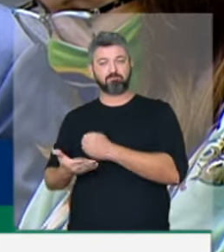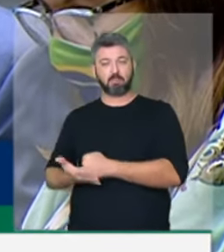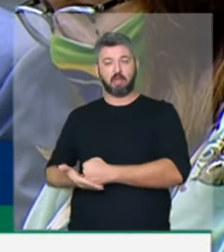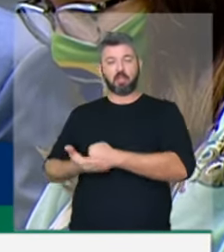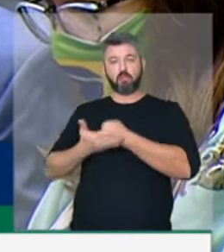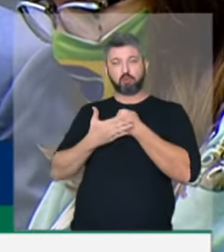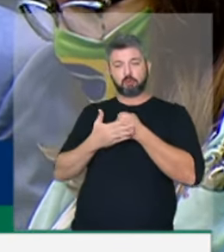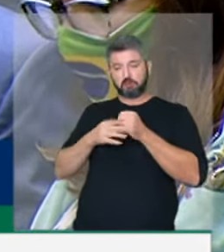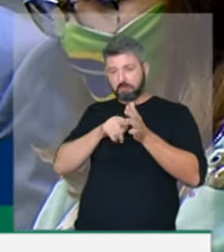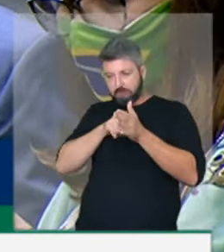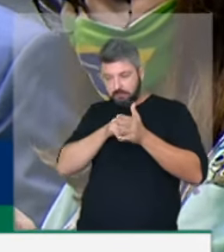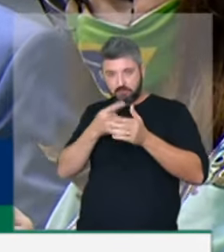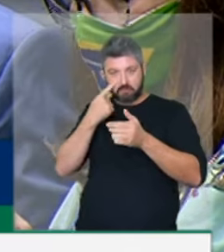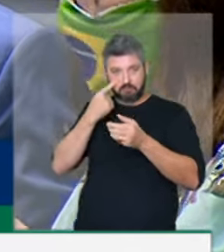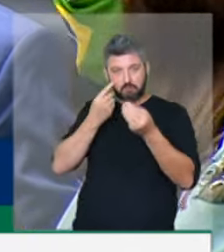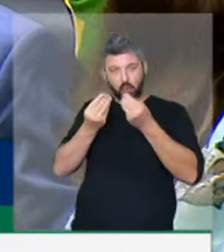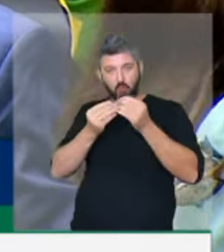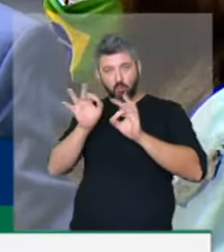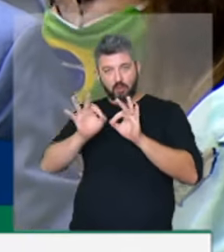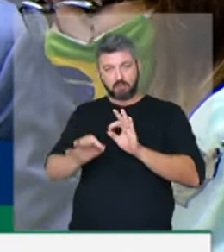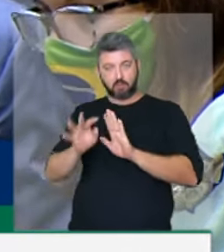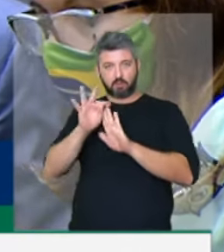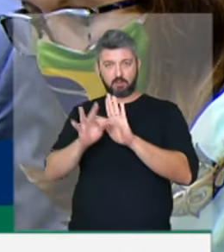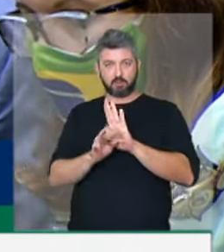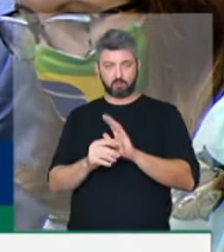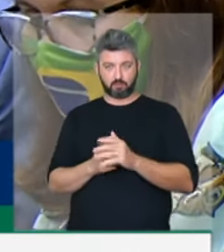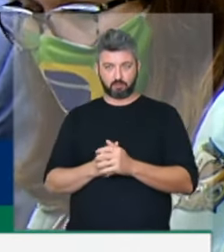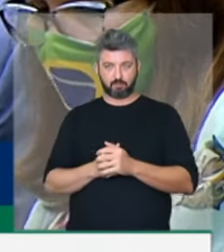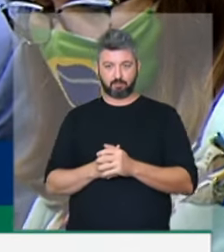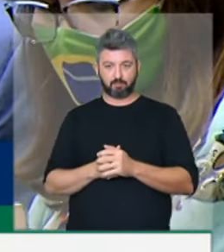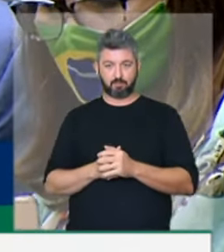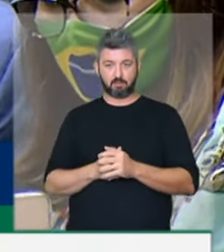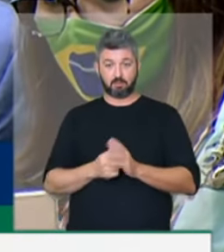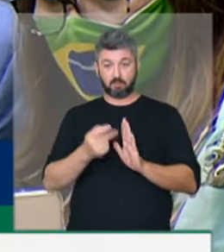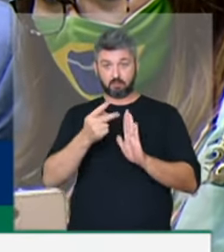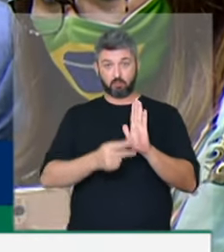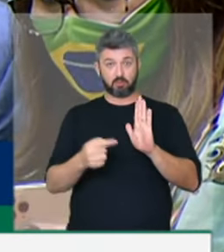PROJETO. ESSE PROJETO É DÃO IMPORTANTE QUE NÃO PODE SER UM PROJETO DE UMA PESSOA SÓ ,